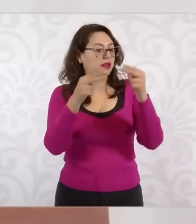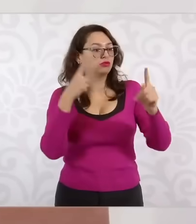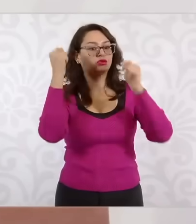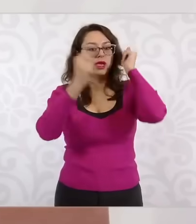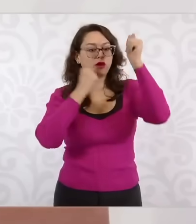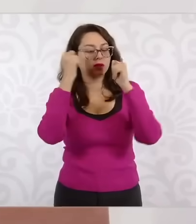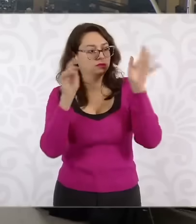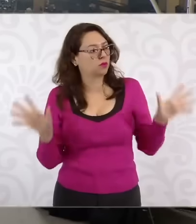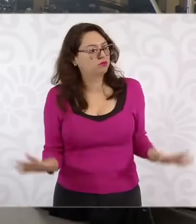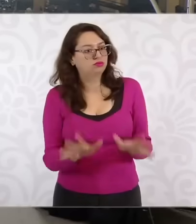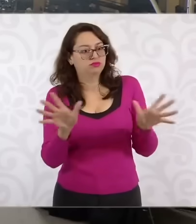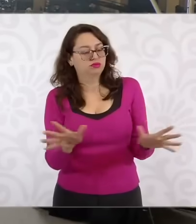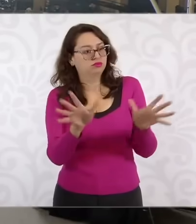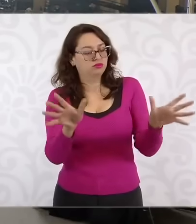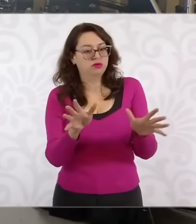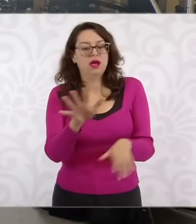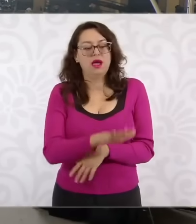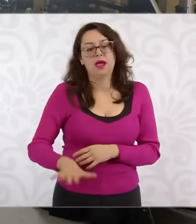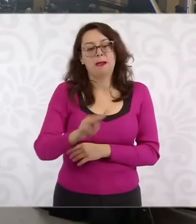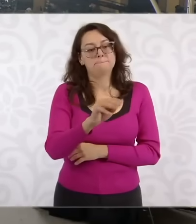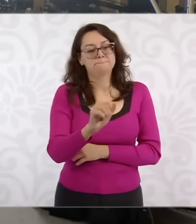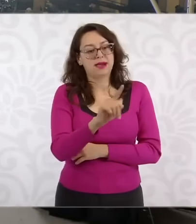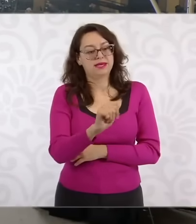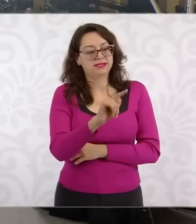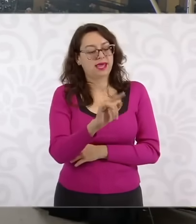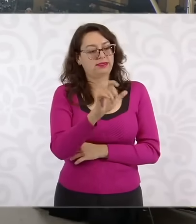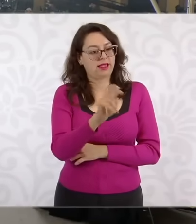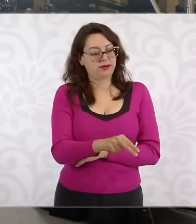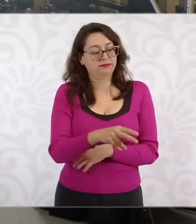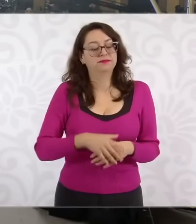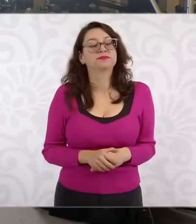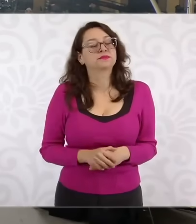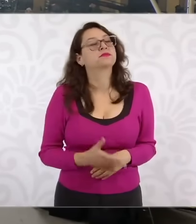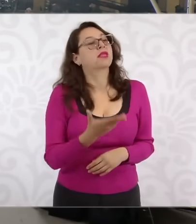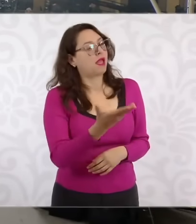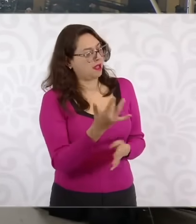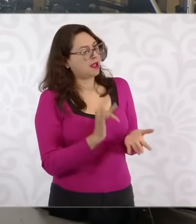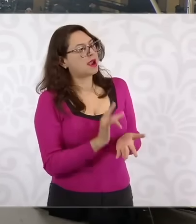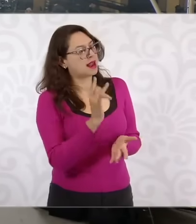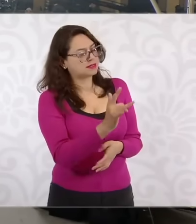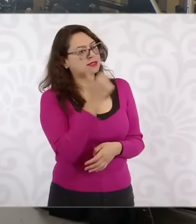Mazatlán. Le preguntaría, perdón, secretario, y gracias su respuesta. La dinámica ha cambiado,